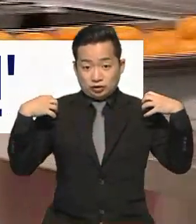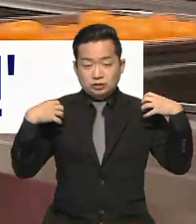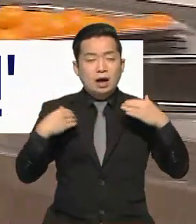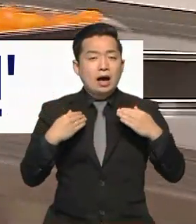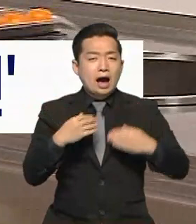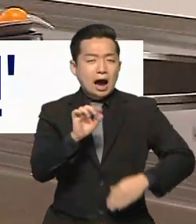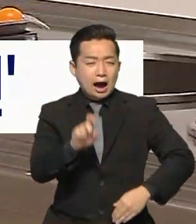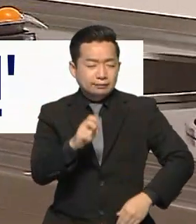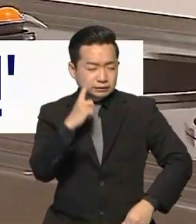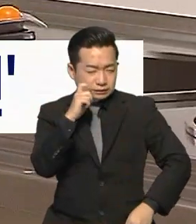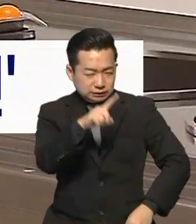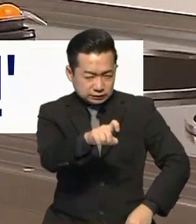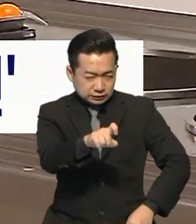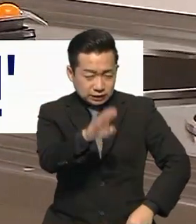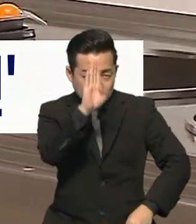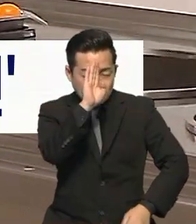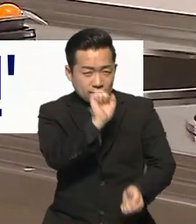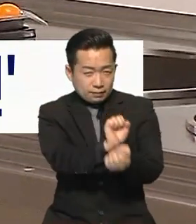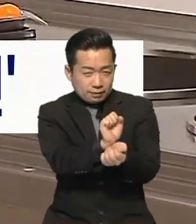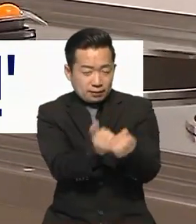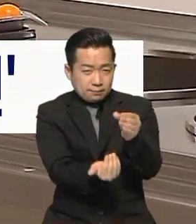질환 이상 소견을 받은 사람이 1,600여